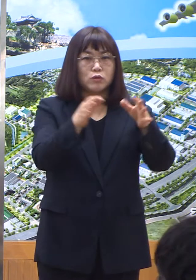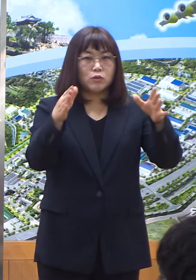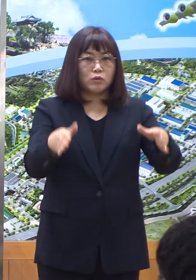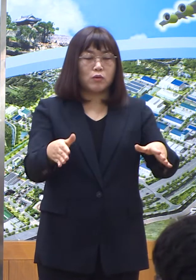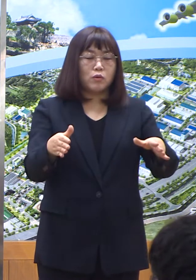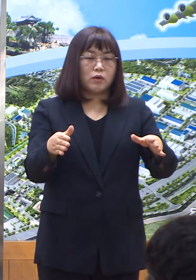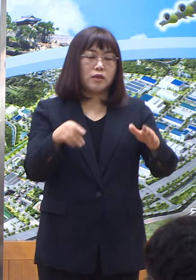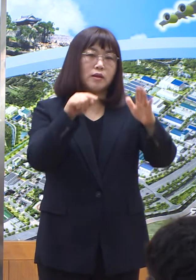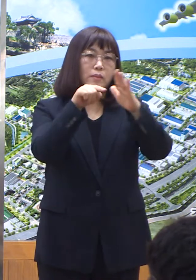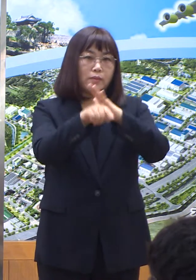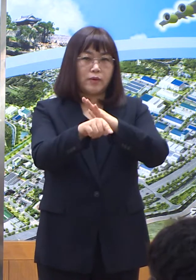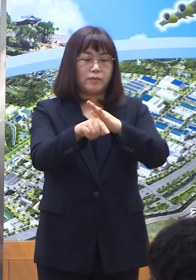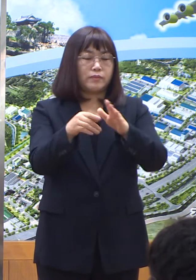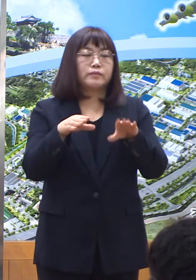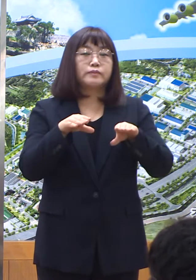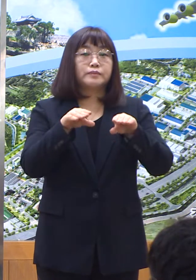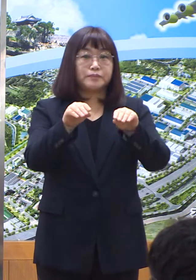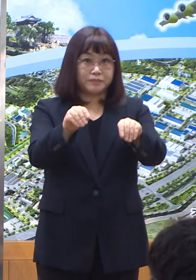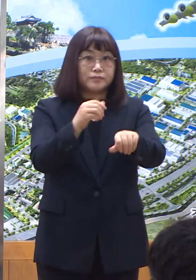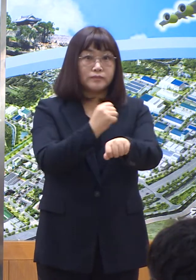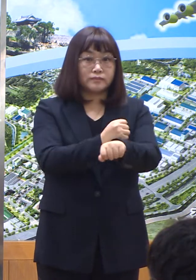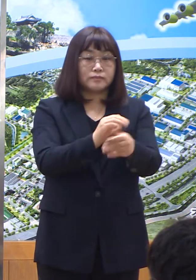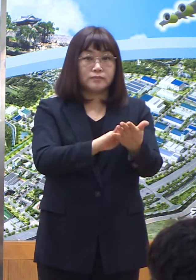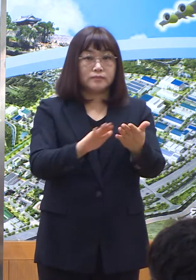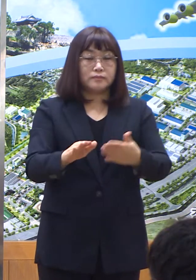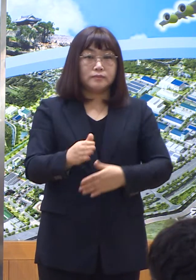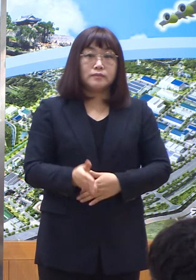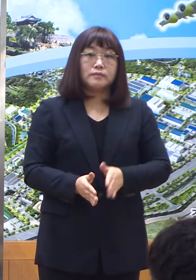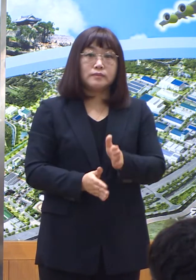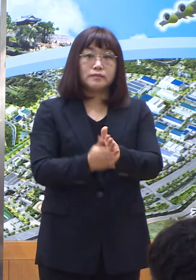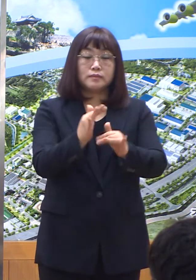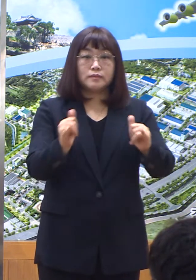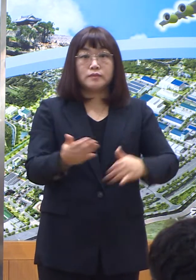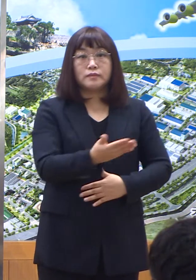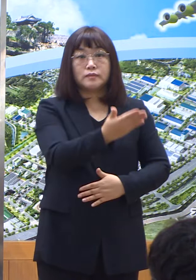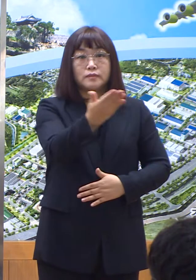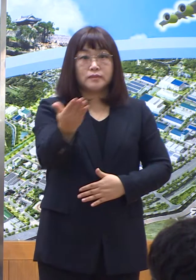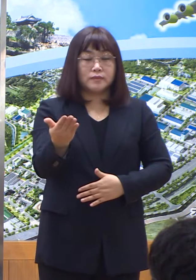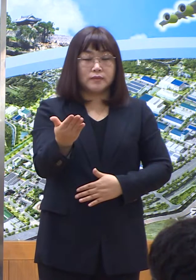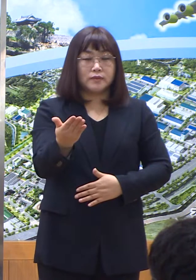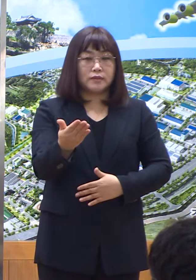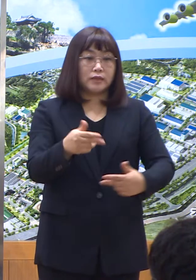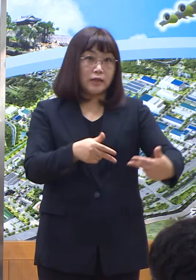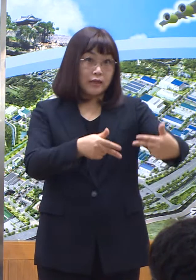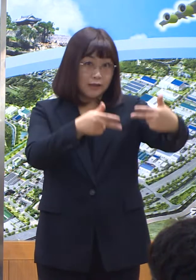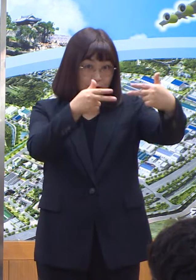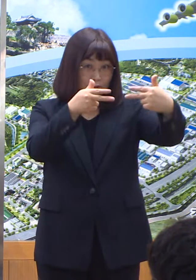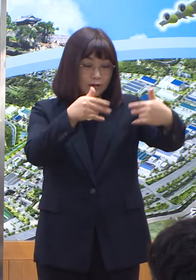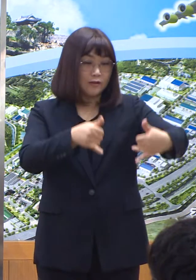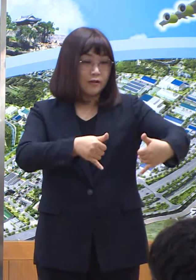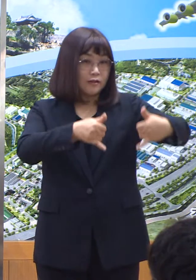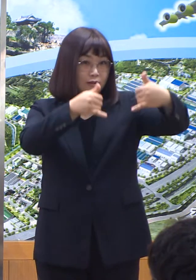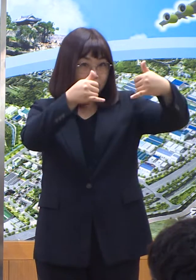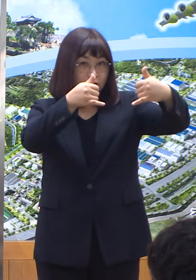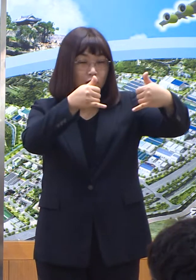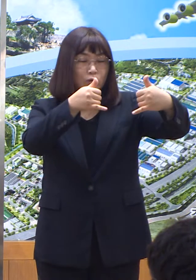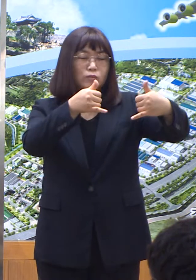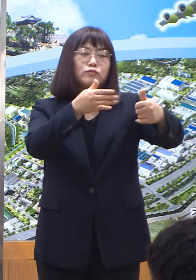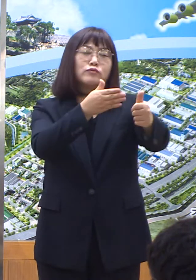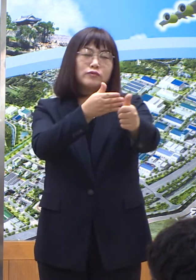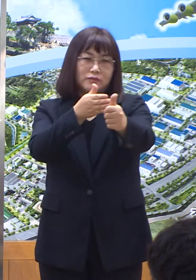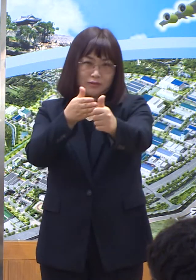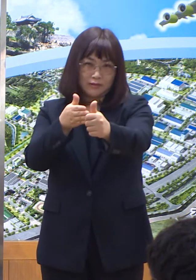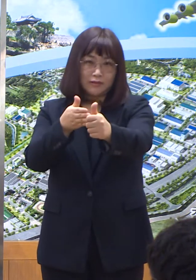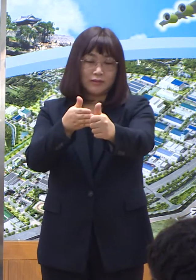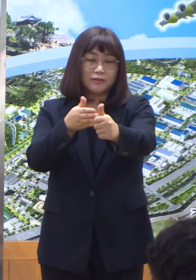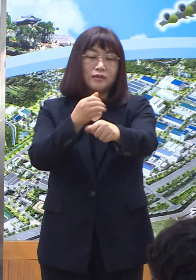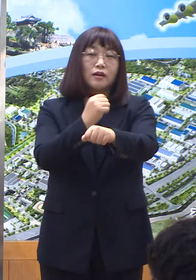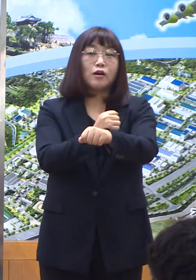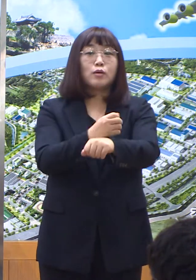시민들께서는 비접촉 면회나 영상 면회*를 적극 활용하여 주시기 바라며,